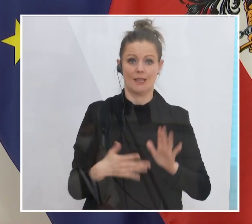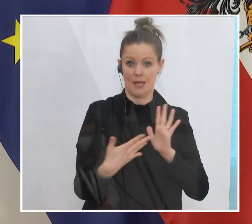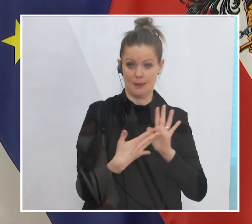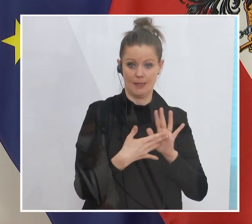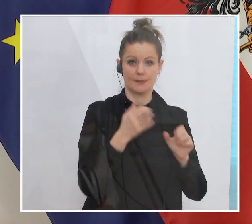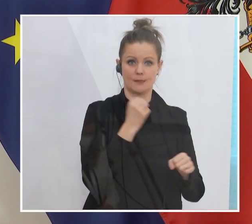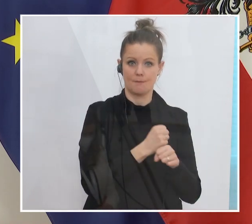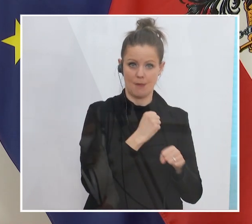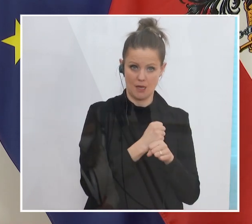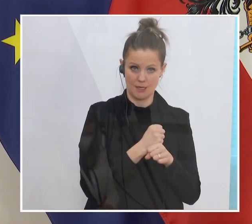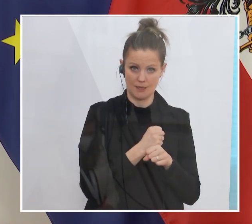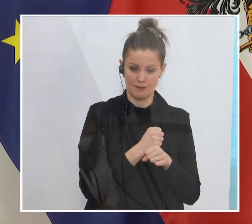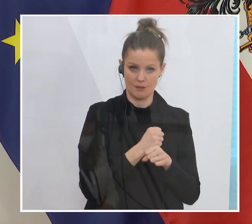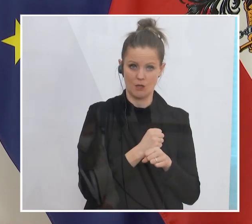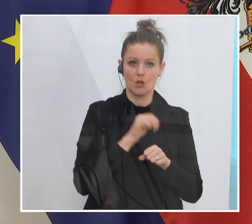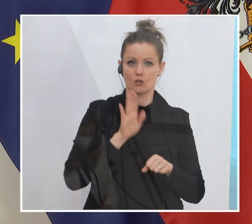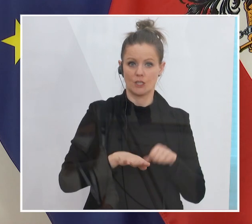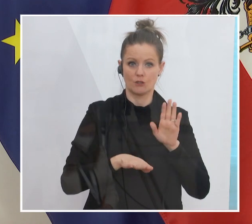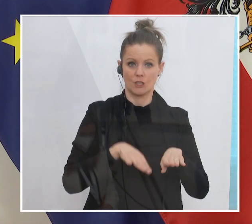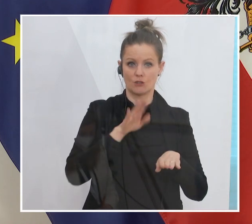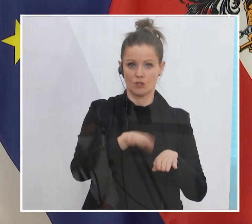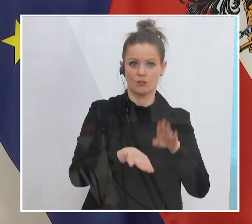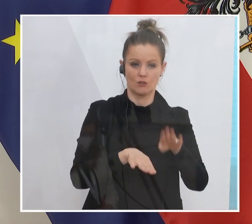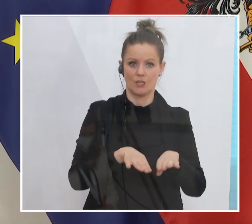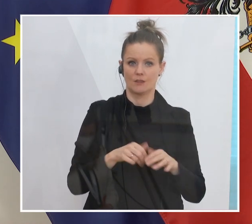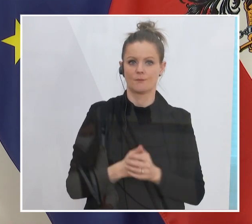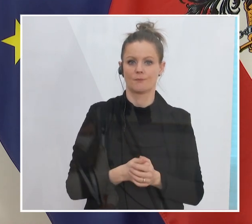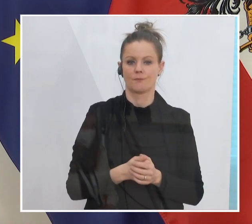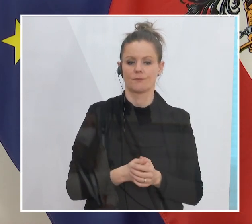Wie gesagt, Schritt für Schritt, wir werden sehr viel jetzt von den Öffnungen in Vorarlberg lernen,